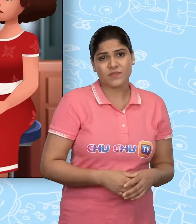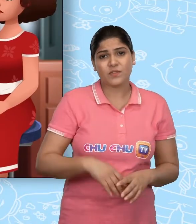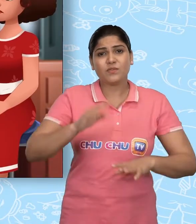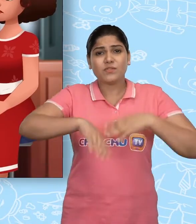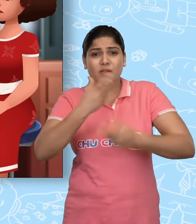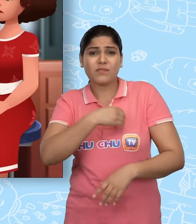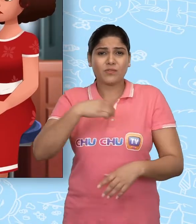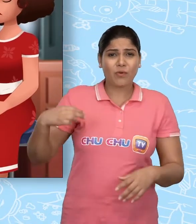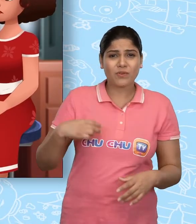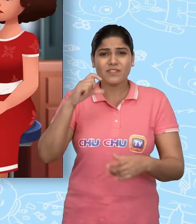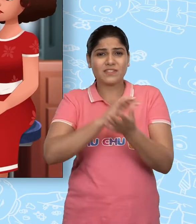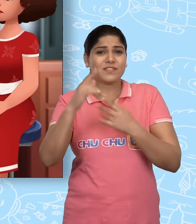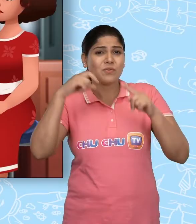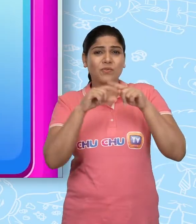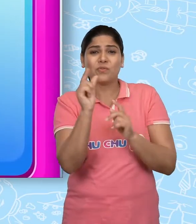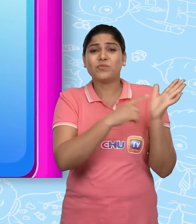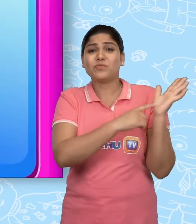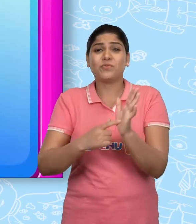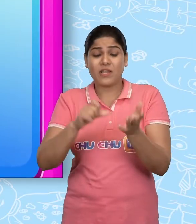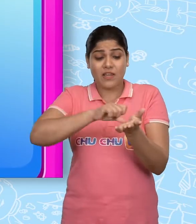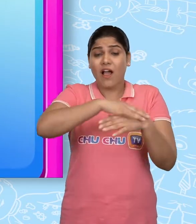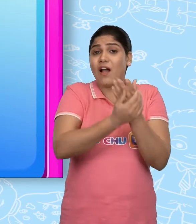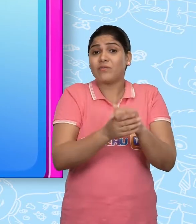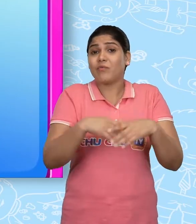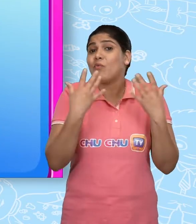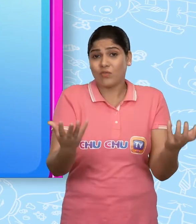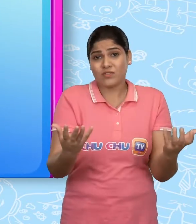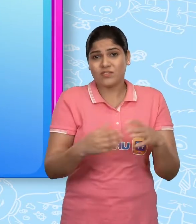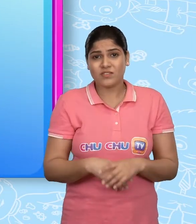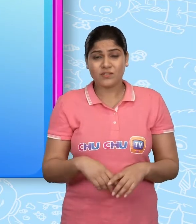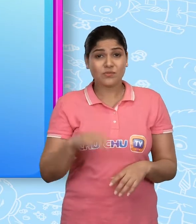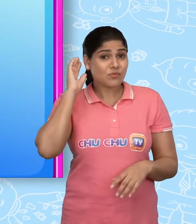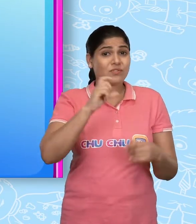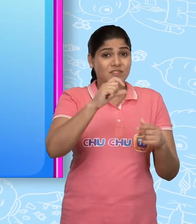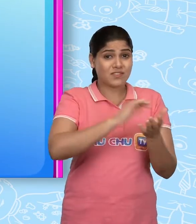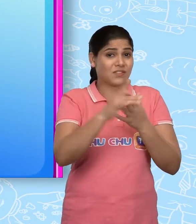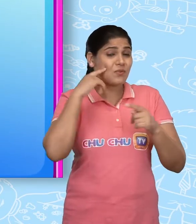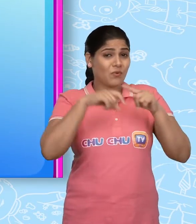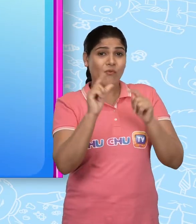फिर Doctor ने Chiku को दिखाया की उसे अपने हाथ कैसे धोने चाहि सुनो Chiku